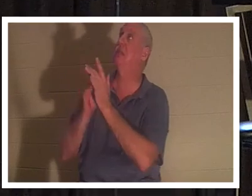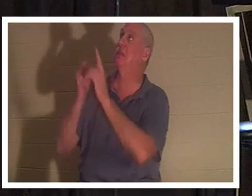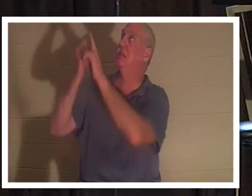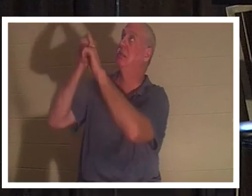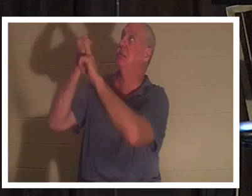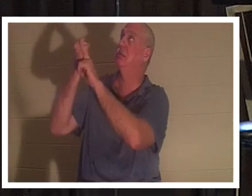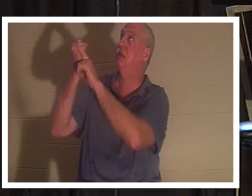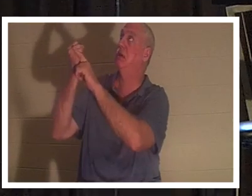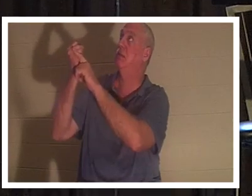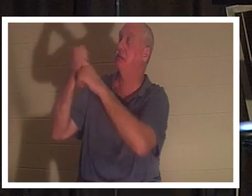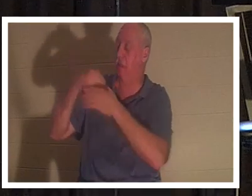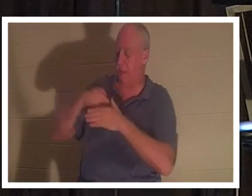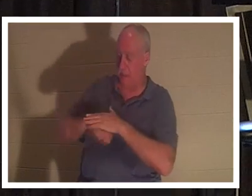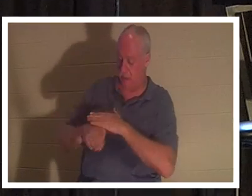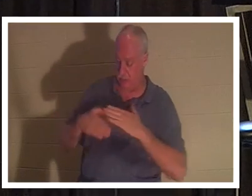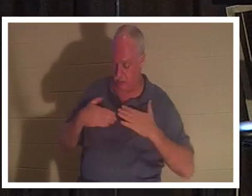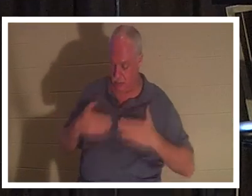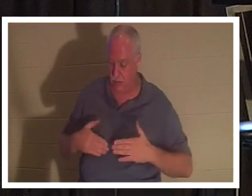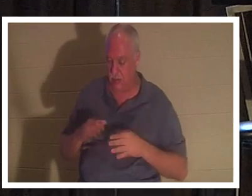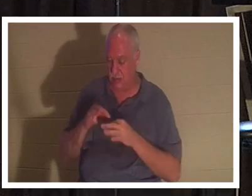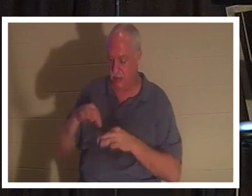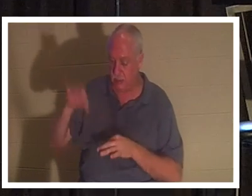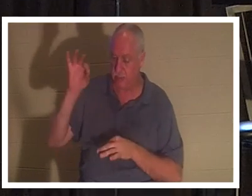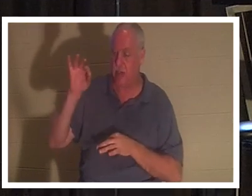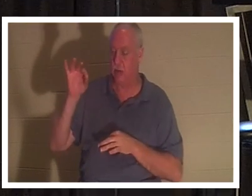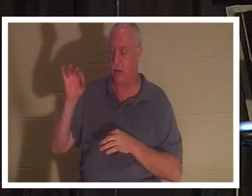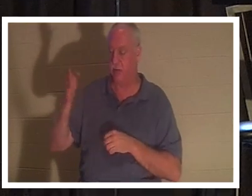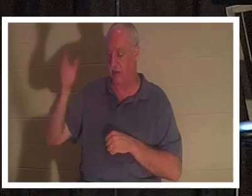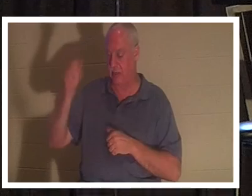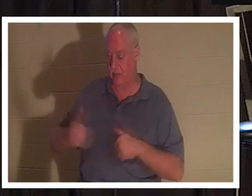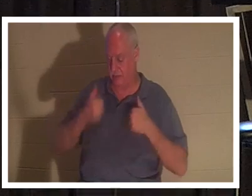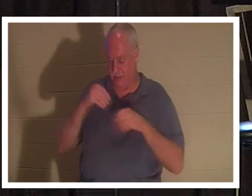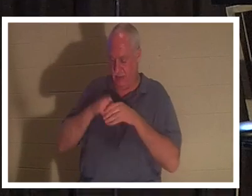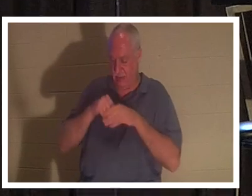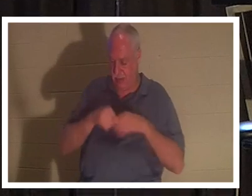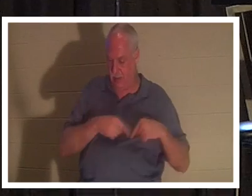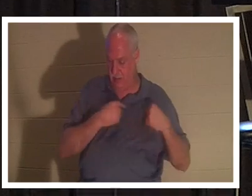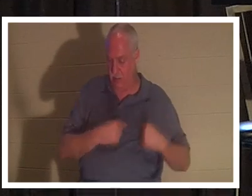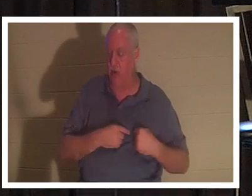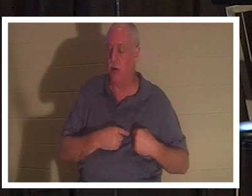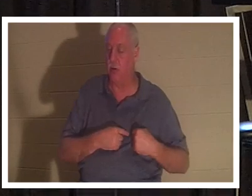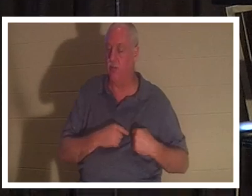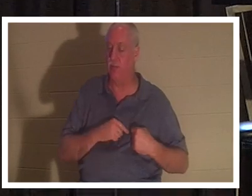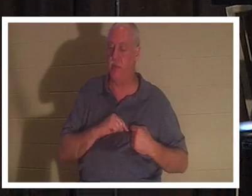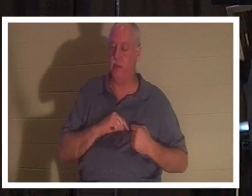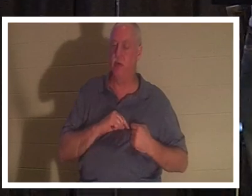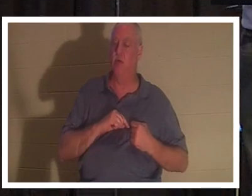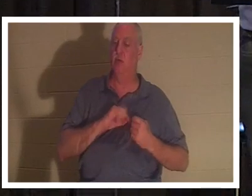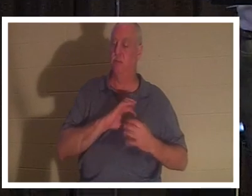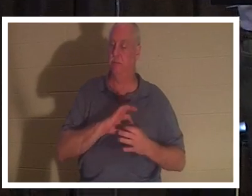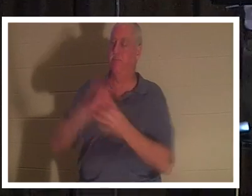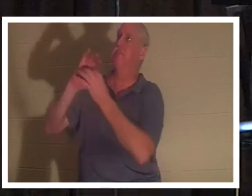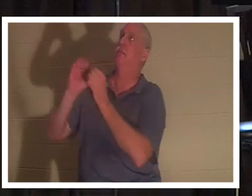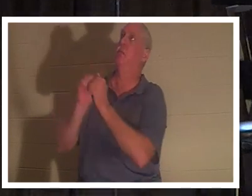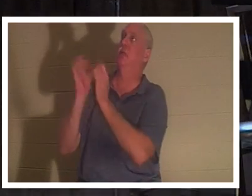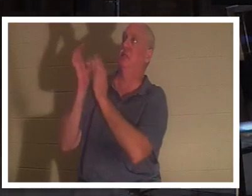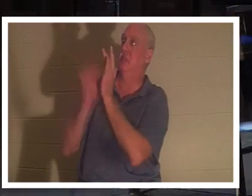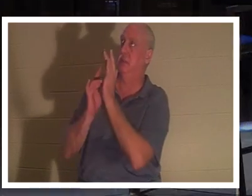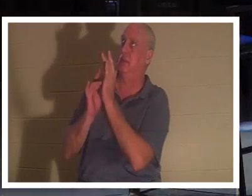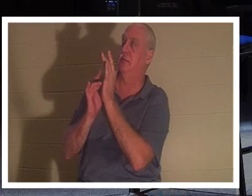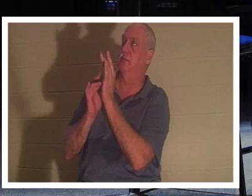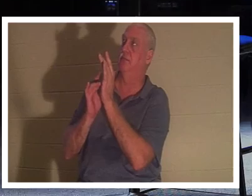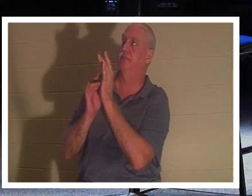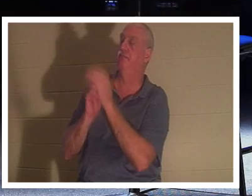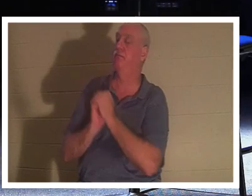あなたの中に住んでいます。神の御霊があなたの内に住んでいて、あなたはイエスと一つになります。 主の聖徒たちの死は 非常に貴重であり、